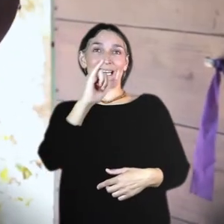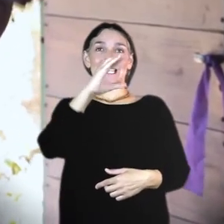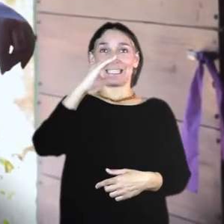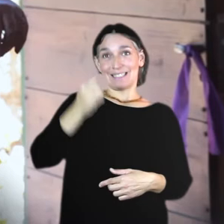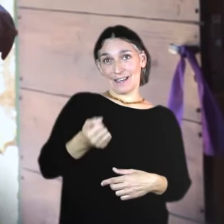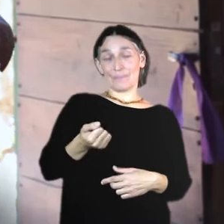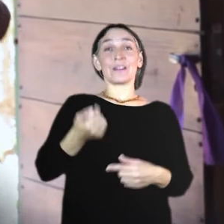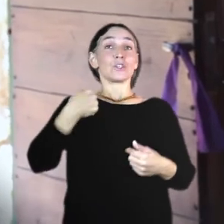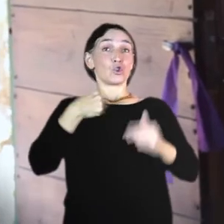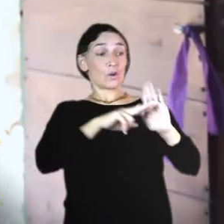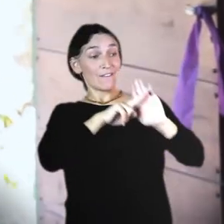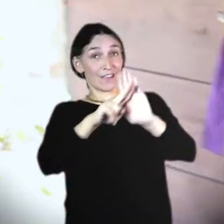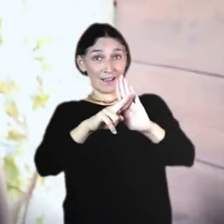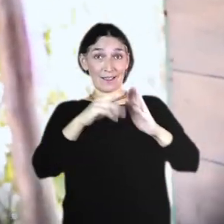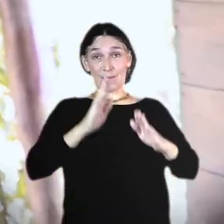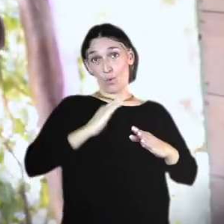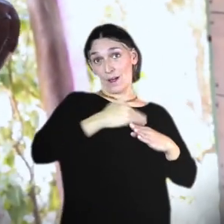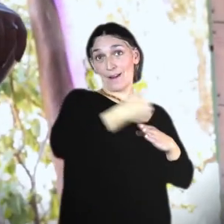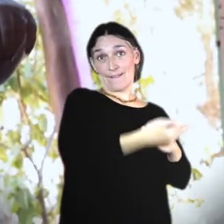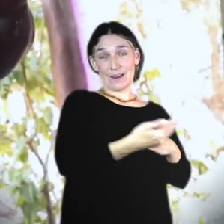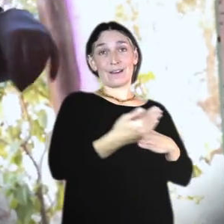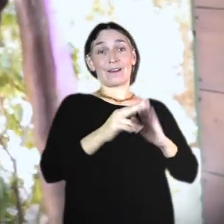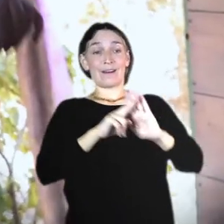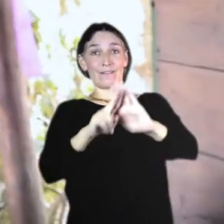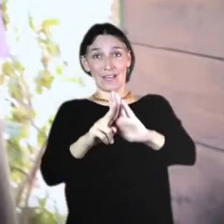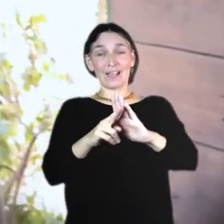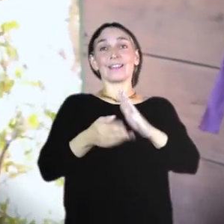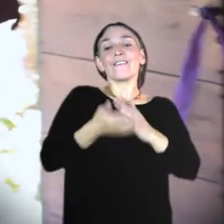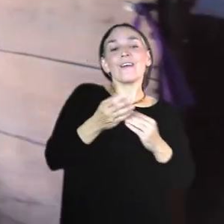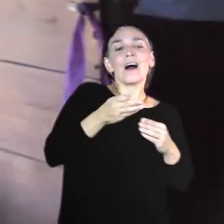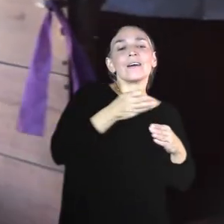Referente, vecina referente que va a dar las herramientas.